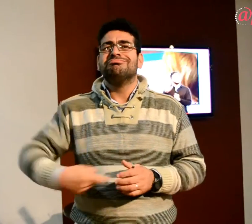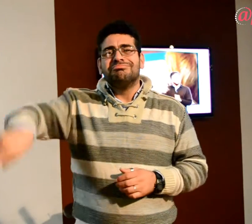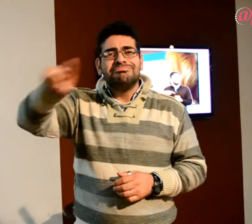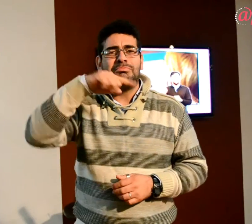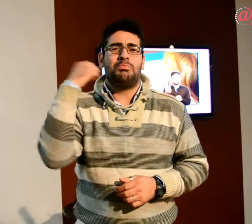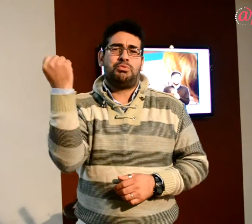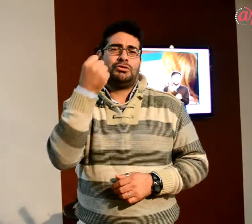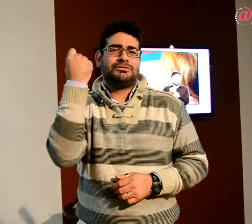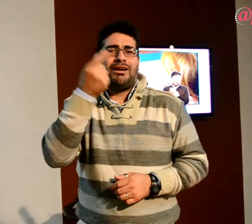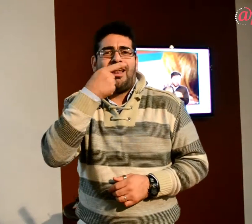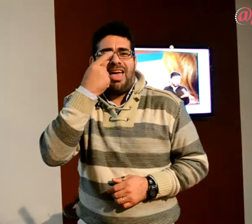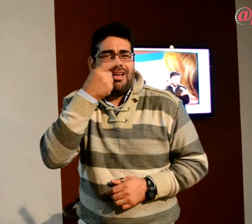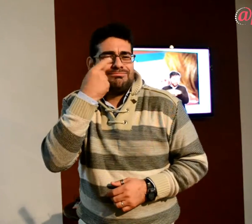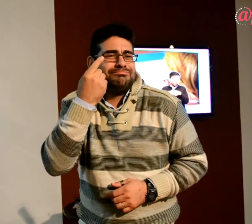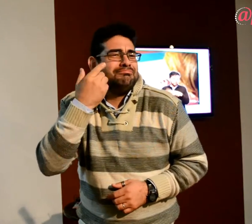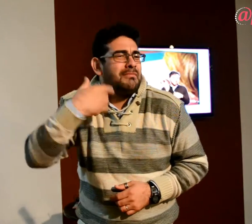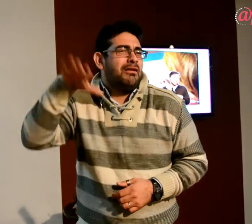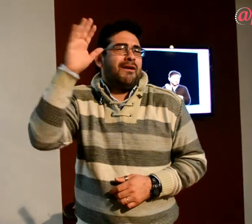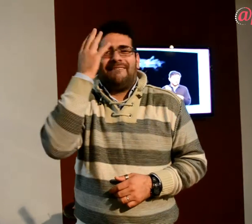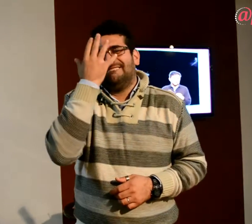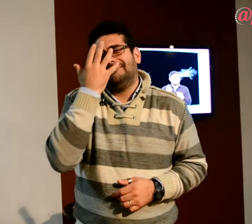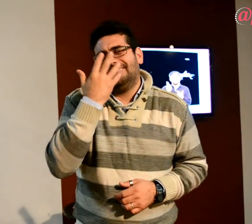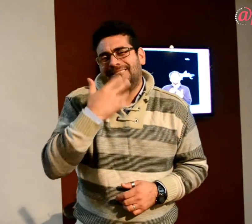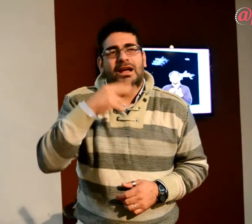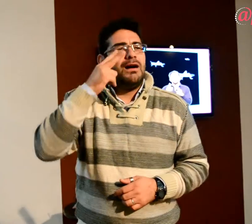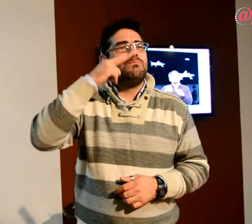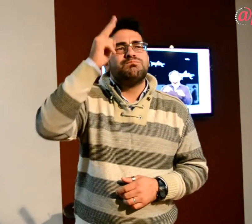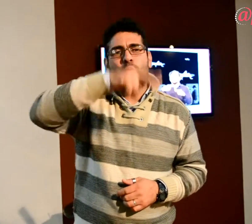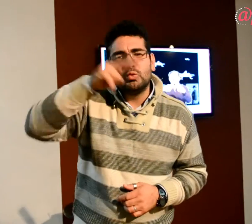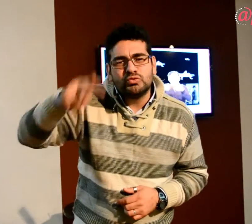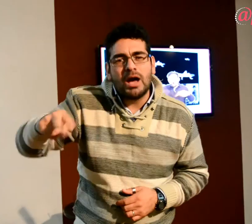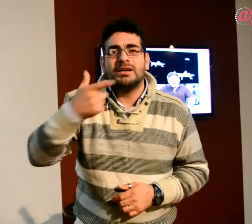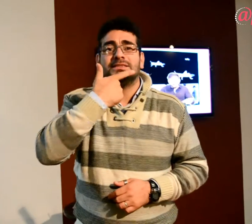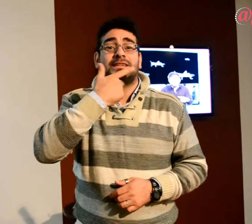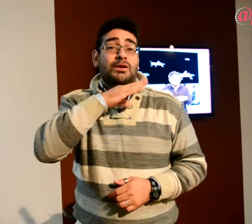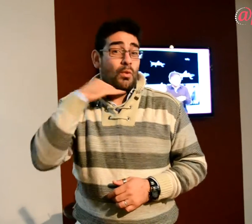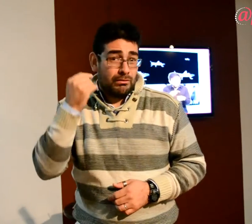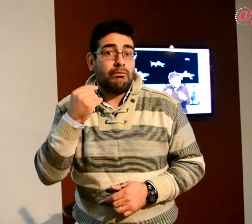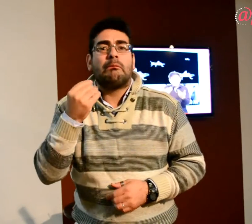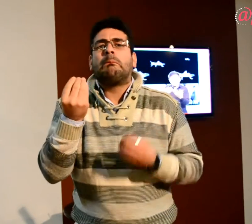Todo esto es muy importante y muy interesante. Me gustó mucho el Museo de San José.